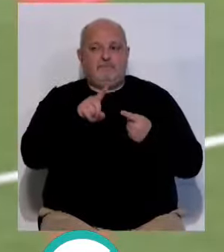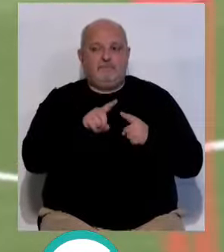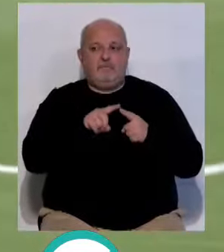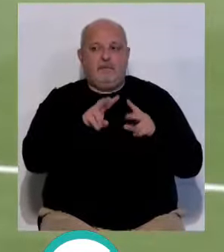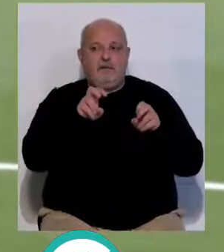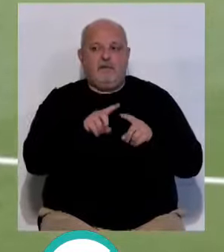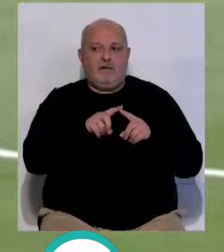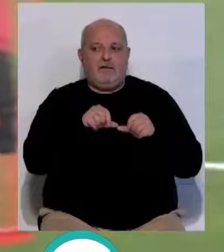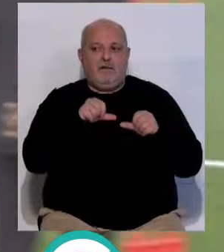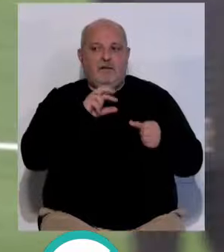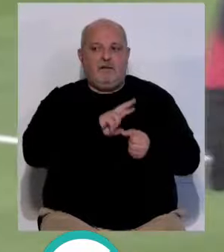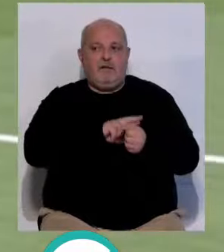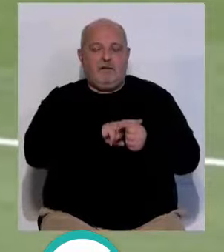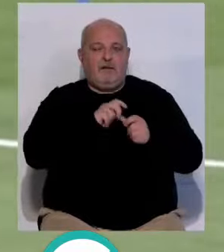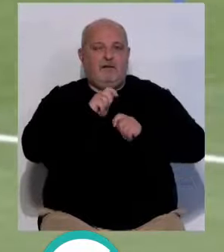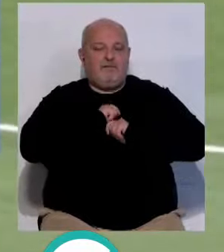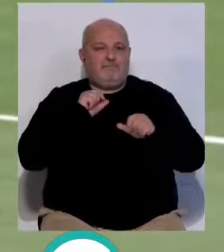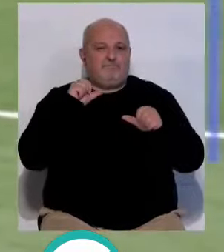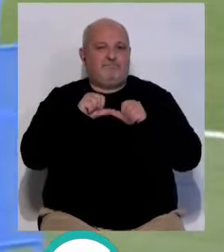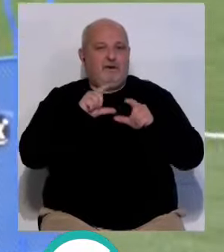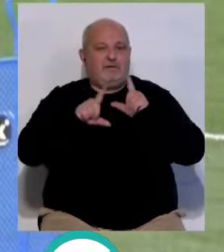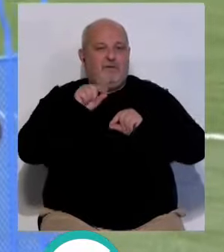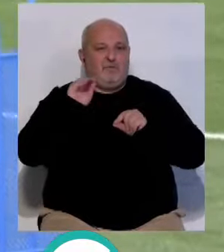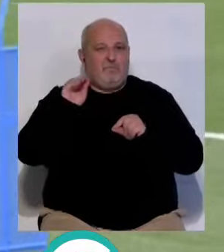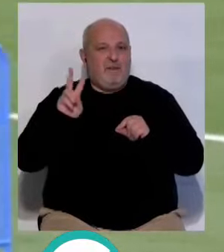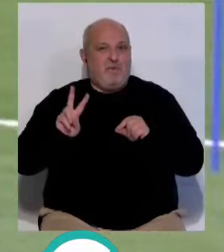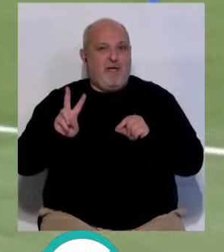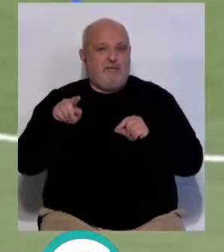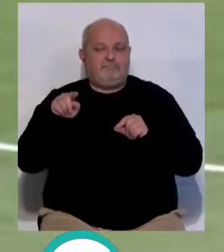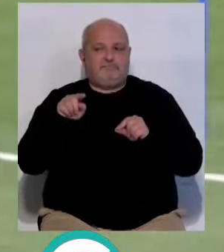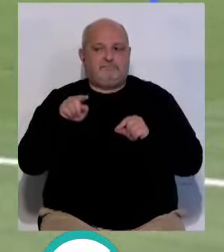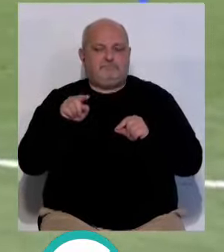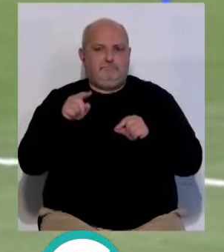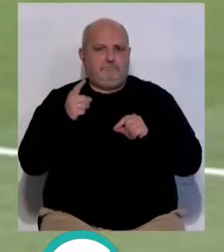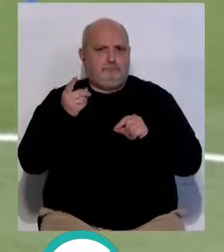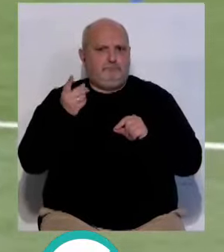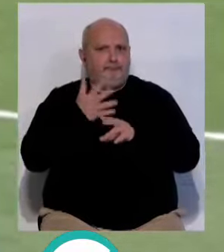de que el rendimiento ofrecido con la selección mino tinto no tiene nada que ver con la versión